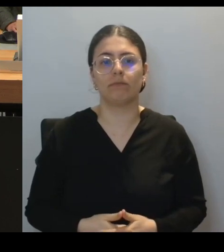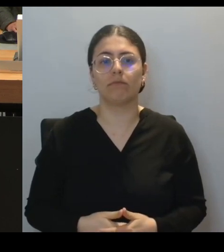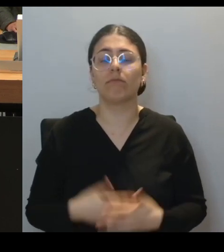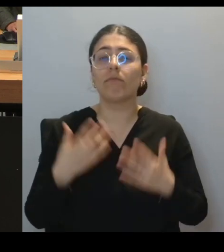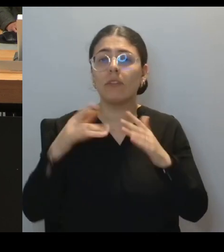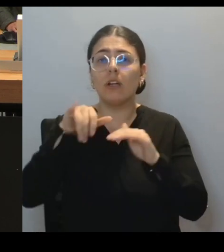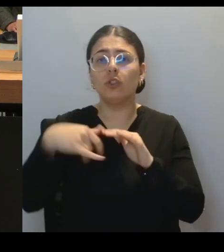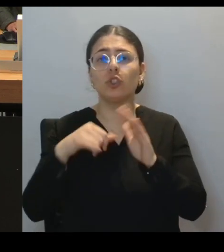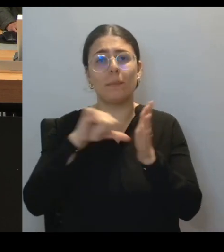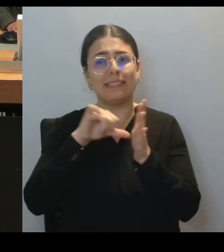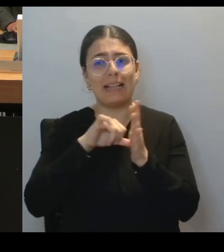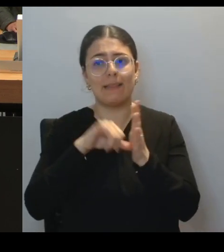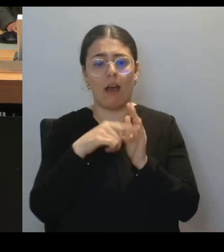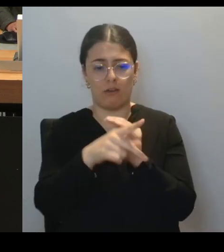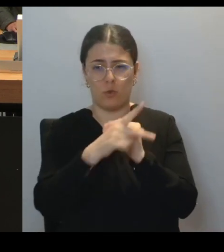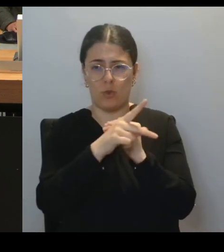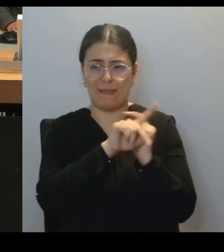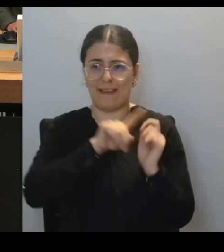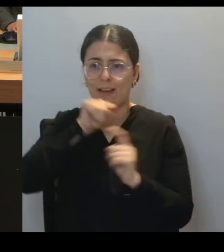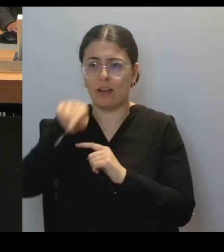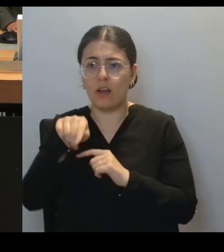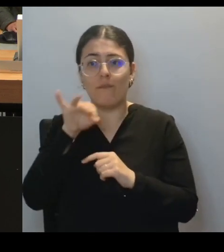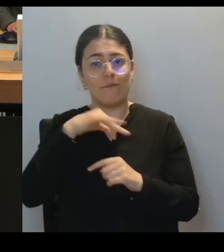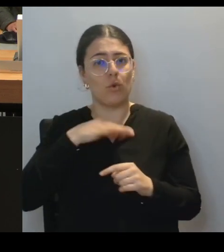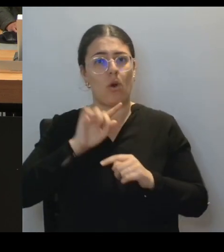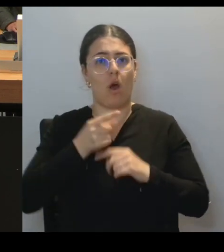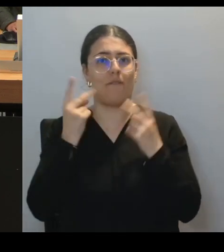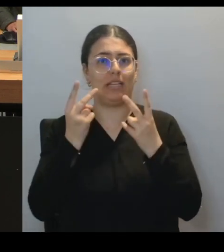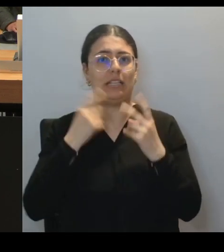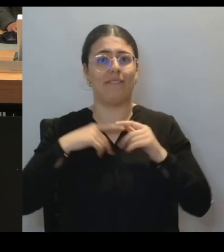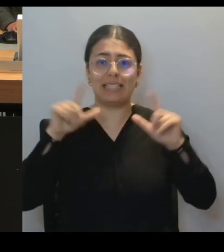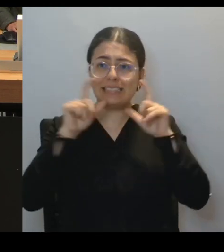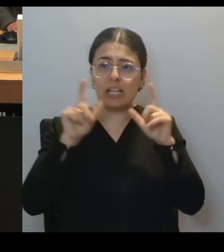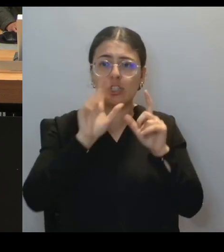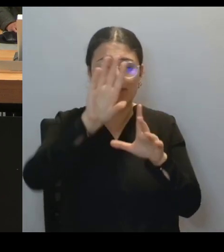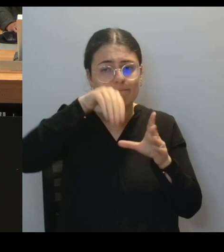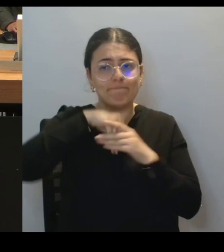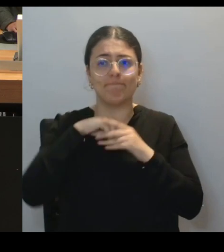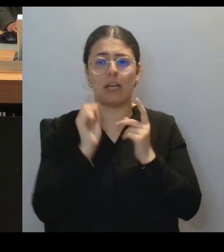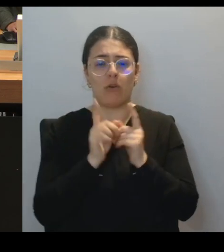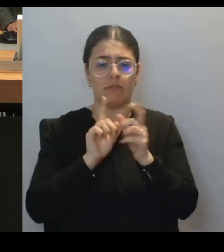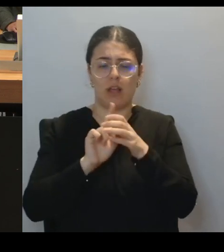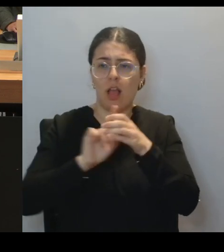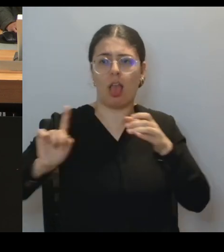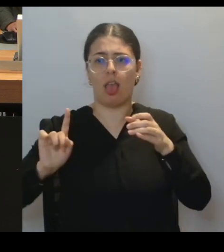unserer Gesellschaft wie die Millionärin mit ihrer Villa in Zehlendorf und dem viel zu großen SUV.